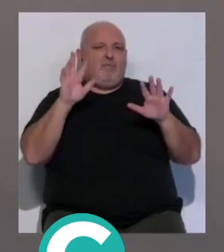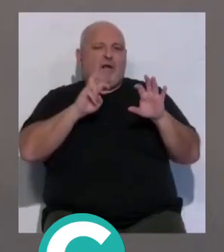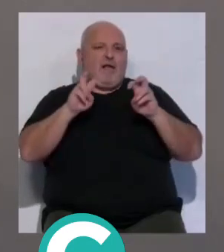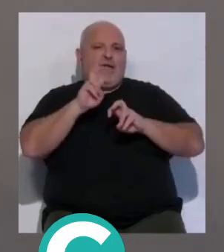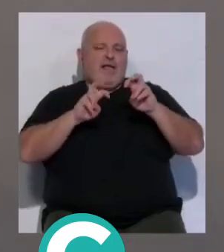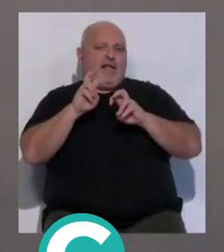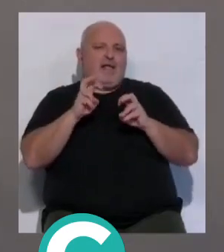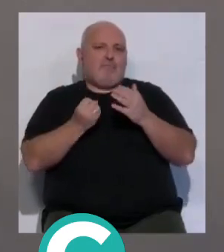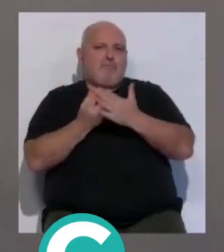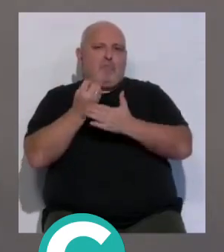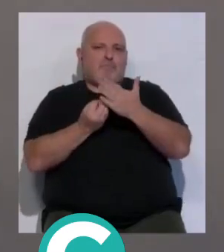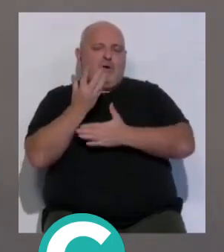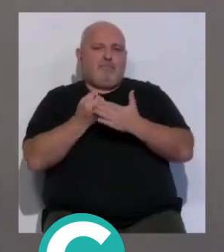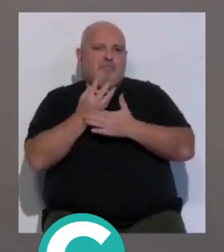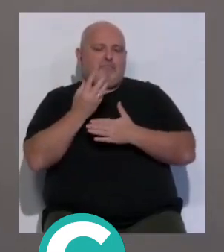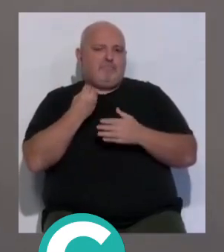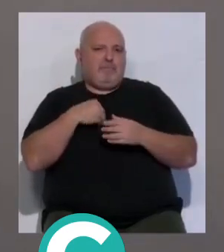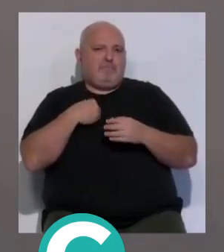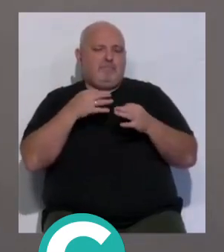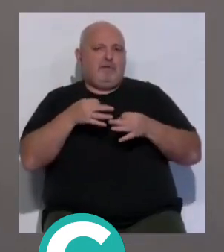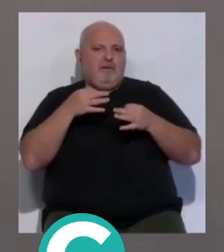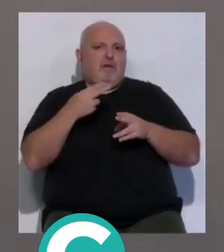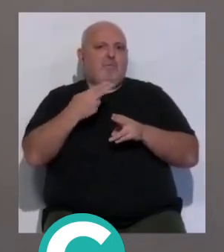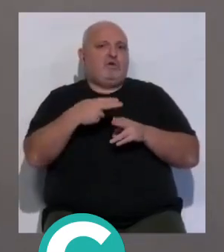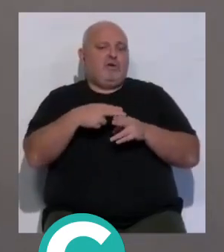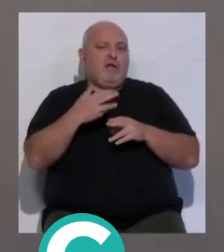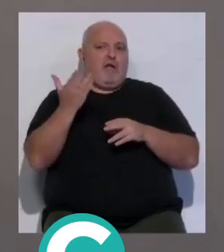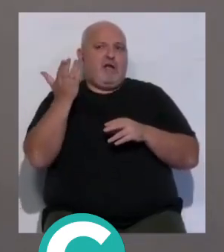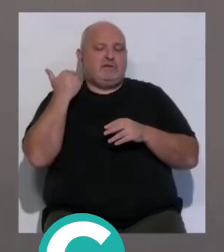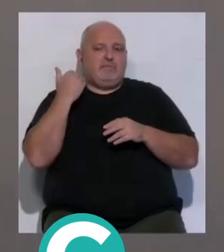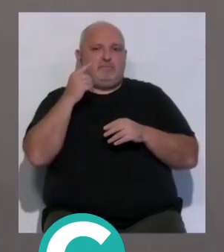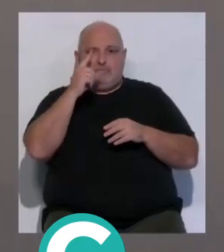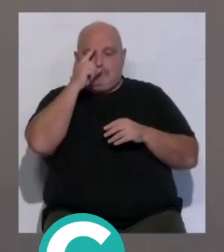involucrar y que quiere salir en los papeles lo mismo que los políticos que ayer Messi dejó